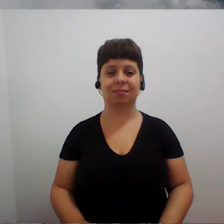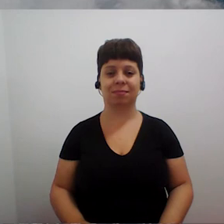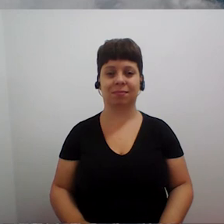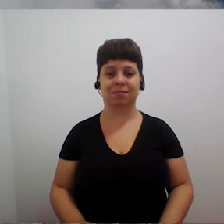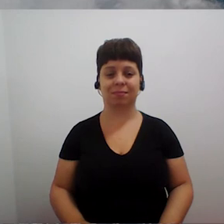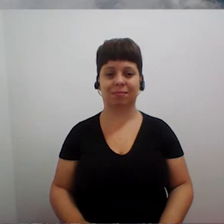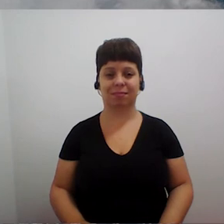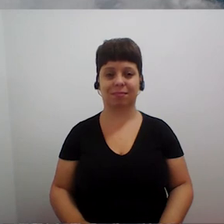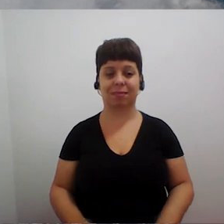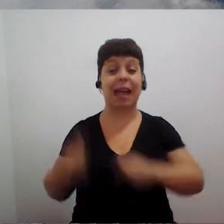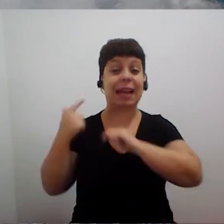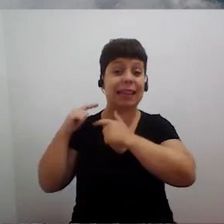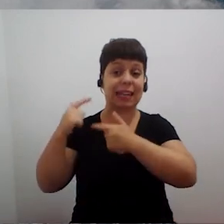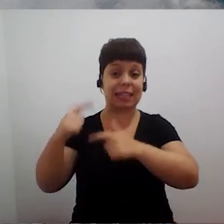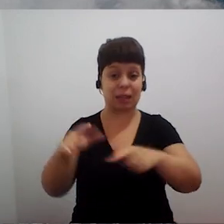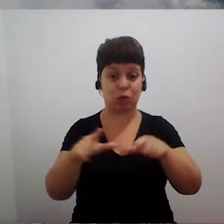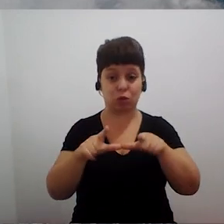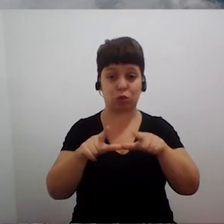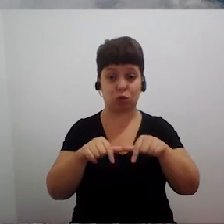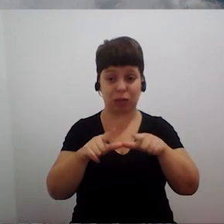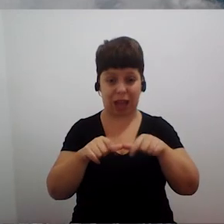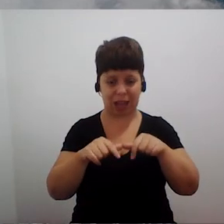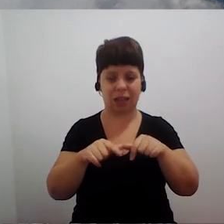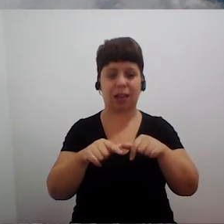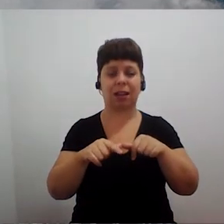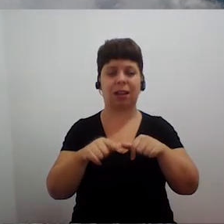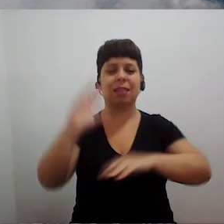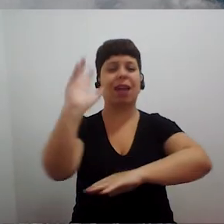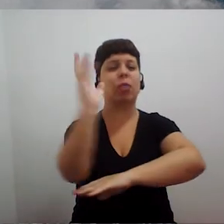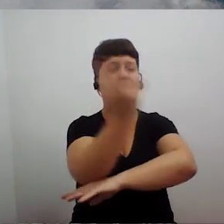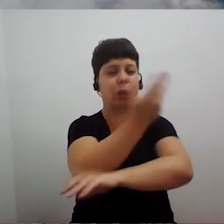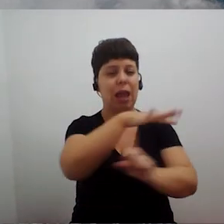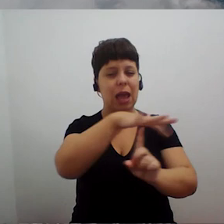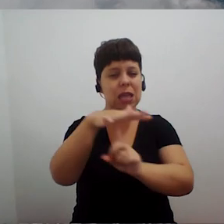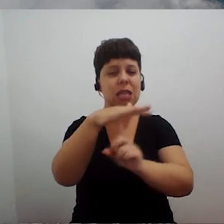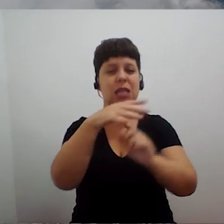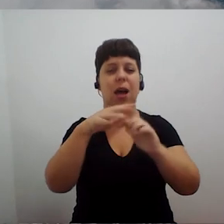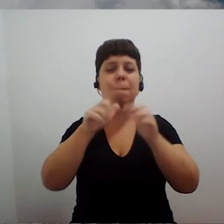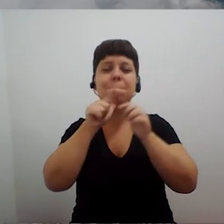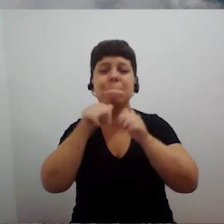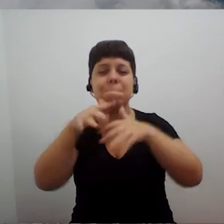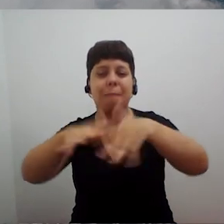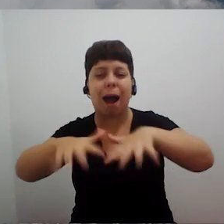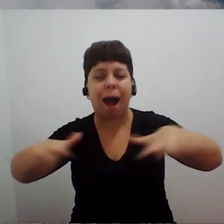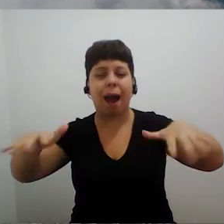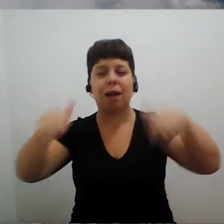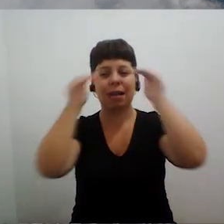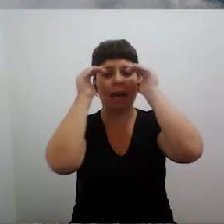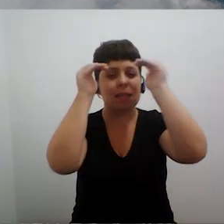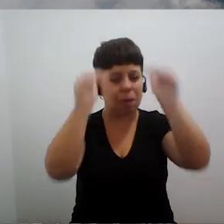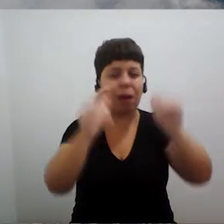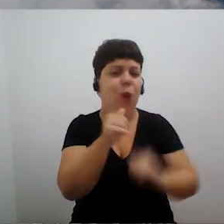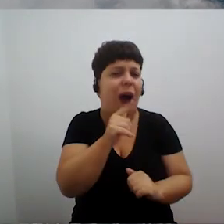Na tradição Judaica o respeito pela natureza, pelos mares e oceanos pela água